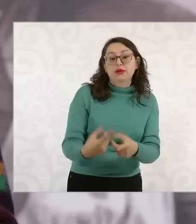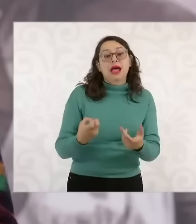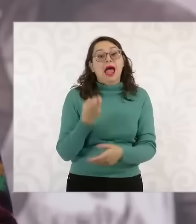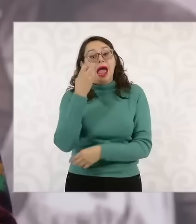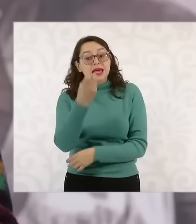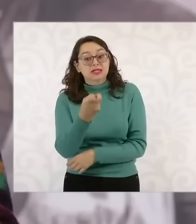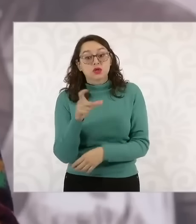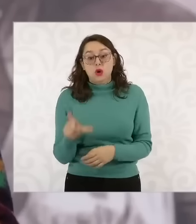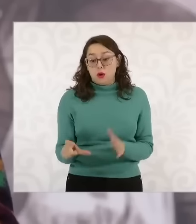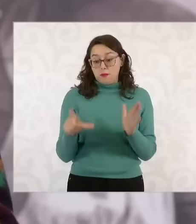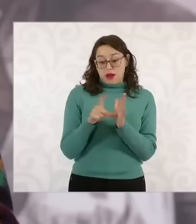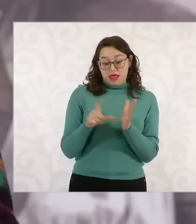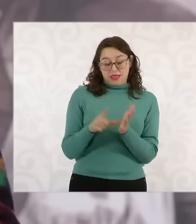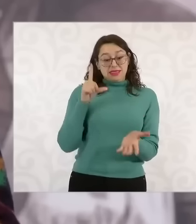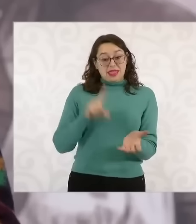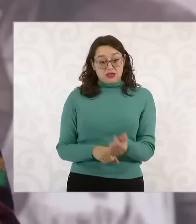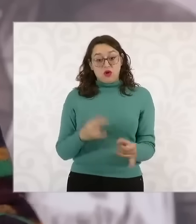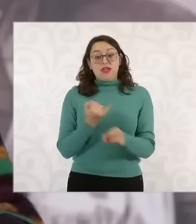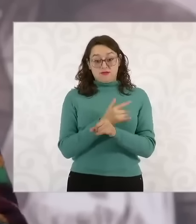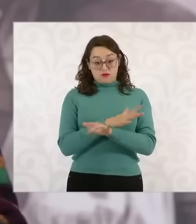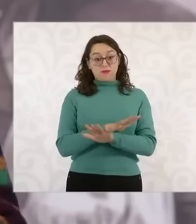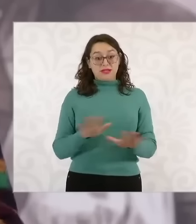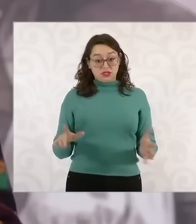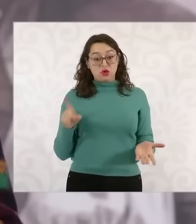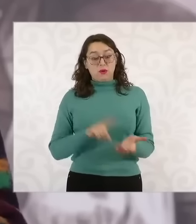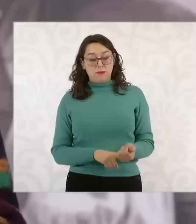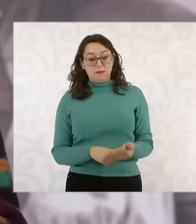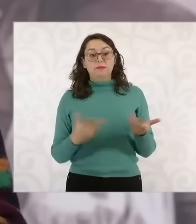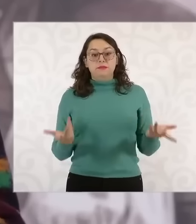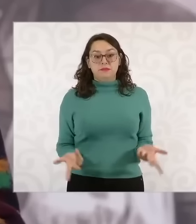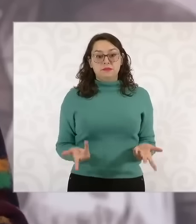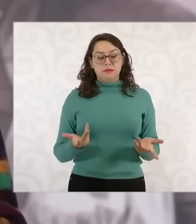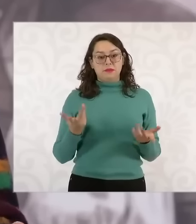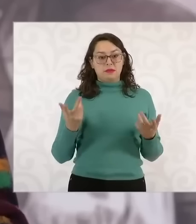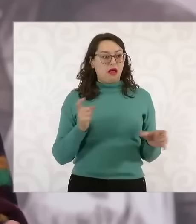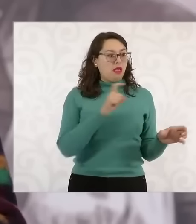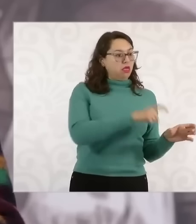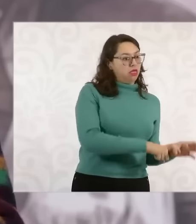vincular toda esta información a la persona, ¿no?, hacia la derechocia que tengamos en un momento u